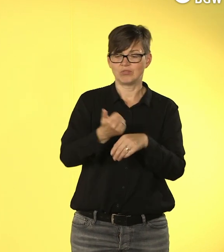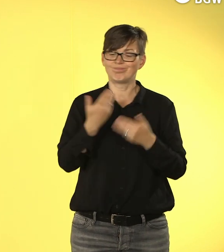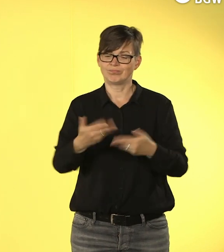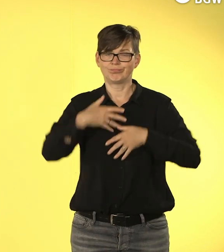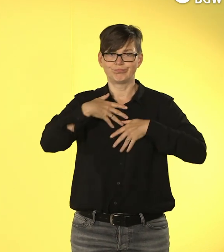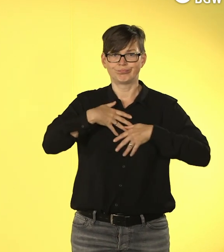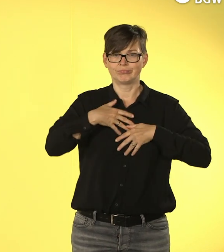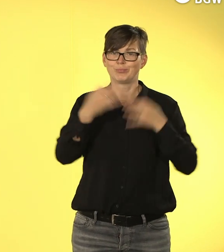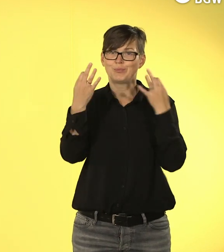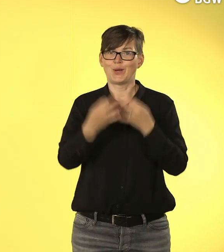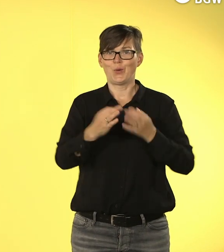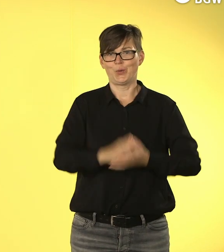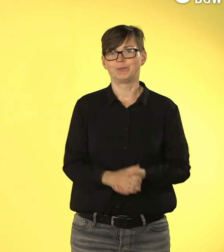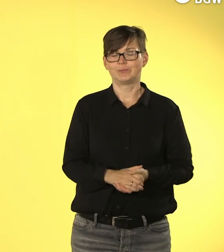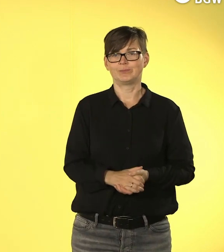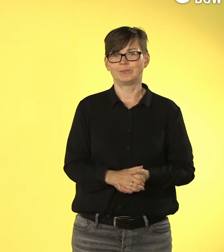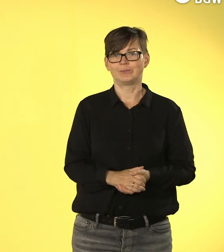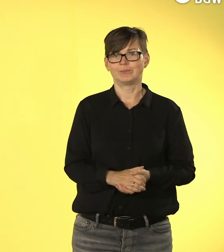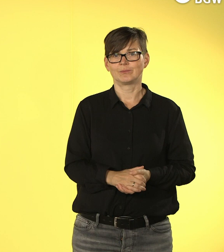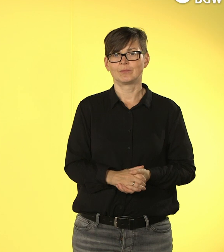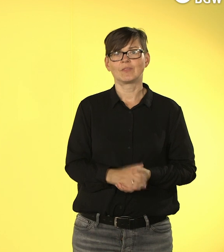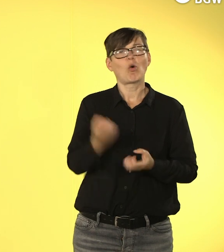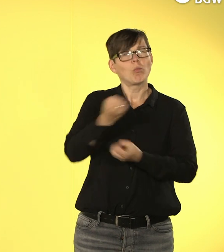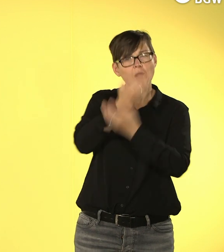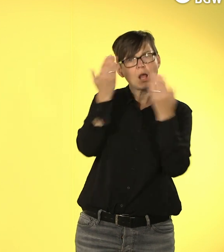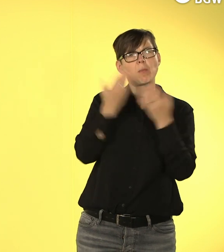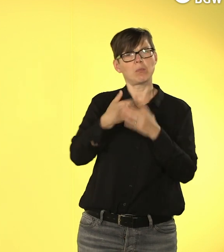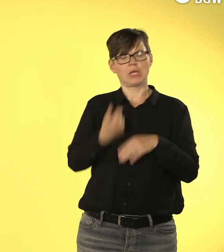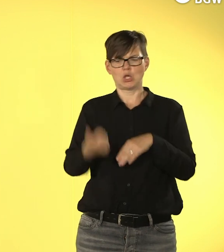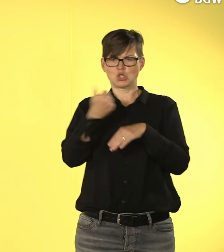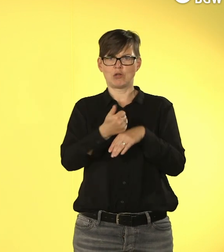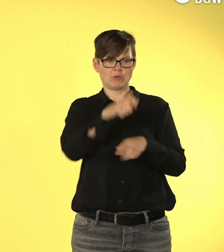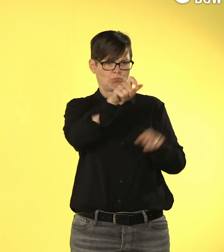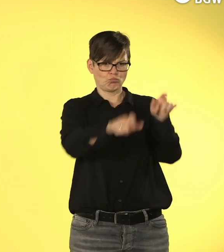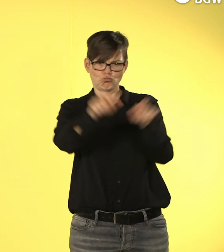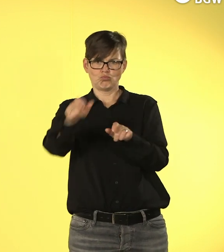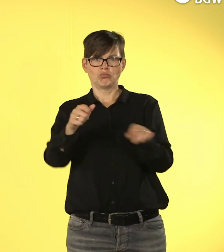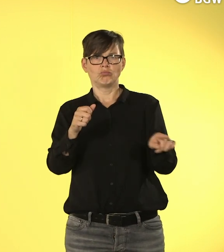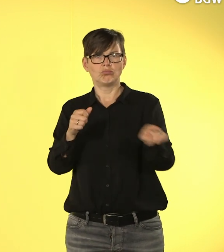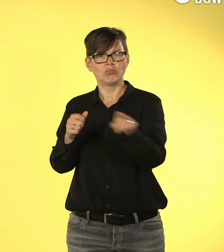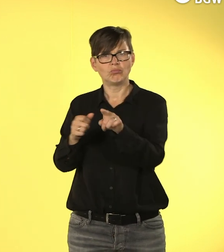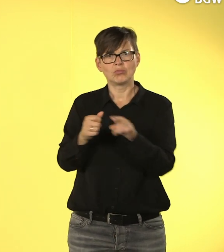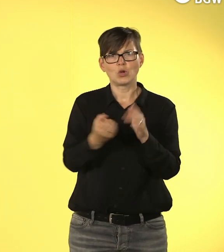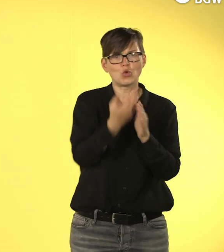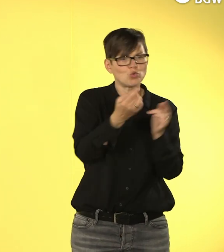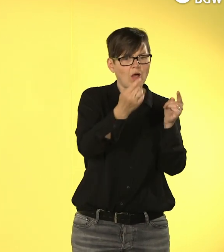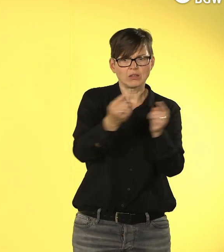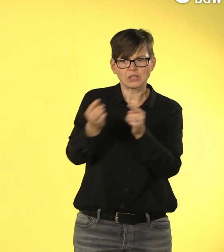da Menschen mit Migrationshintergrund andere kulturelle Voraussetzungen mitbringen